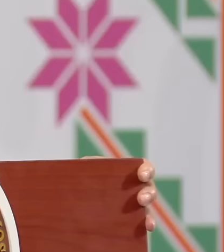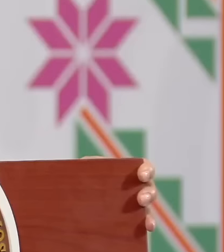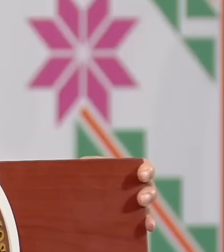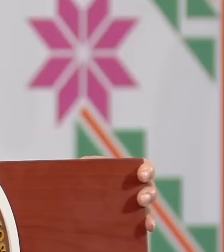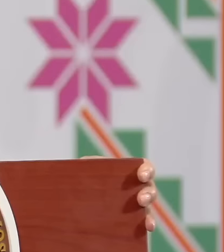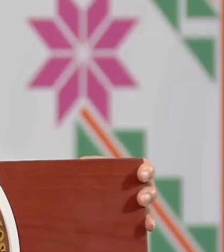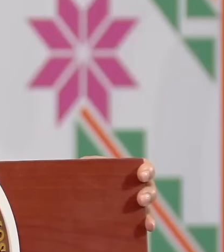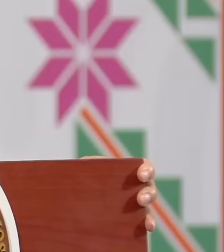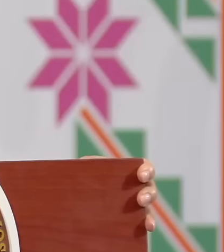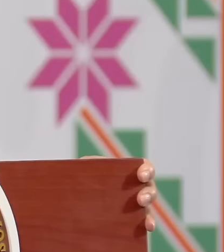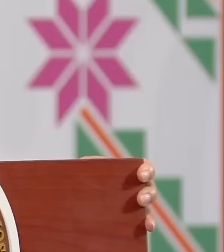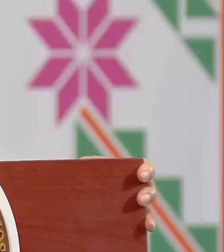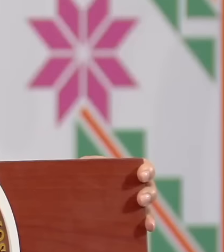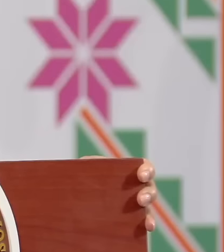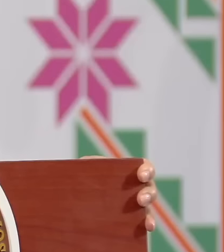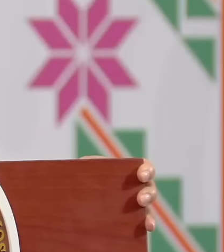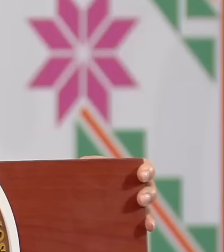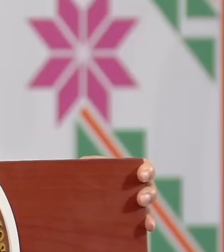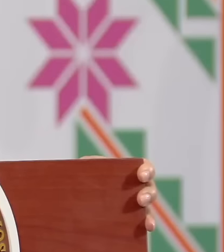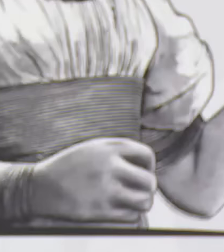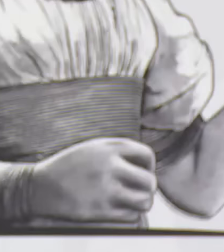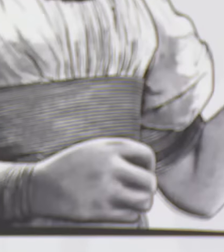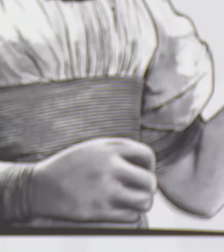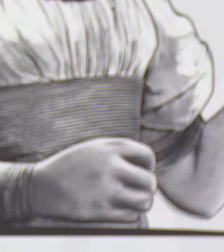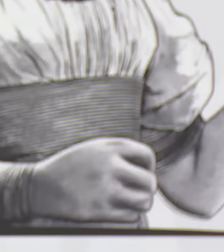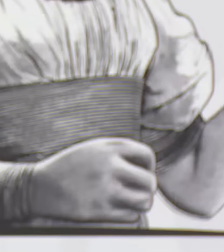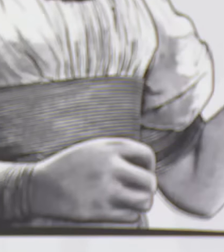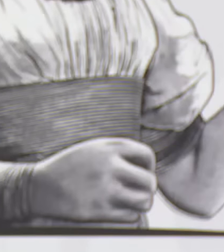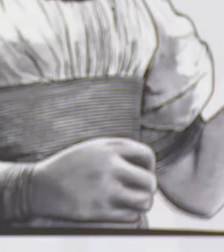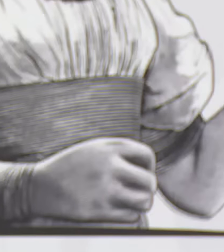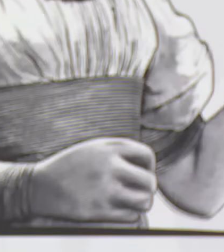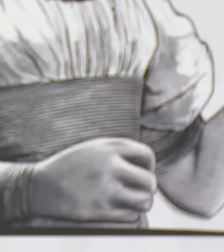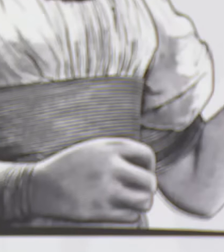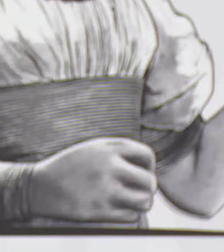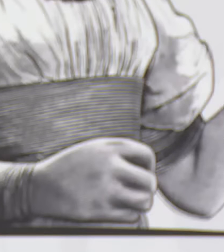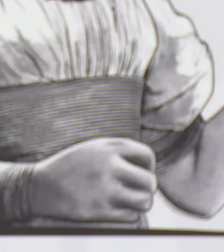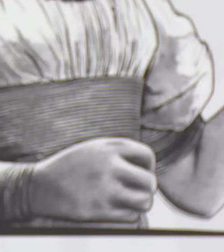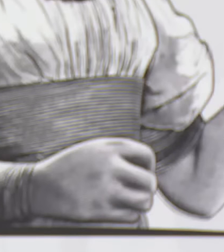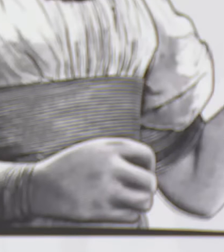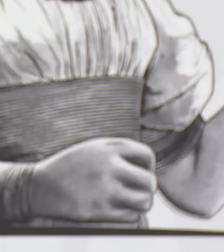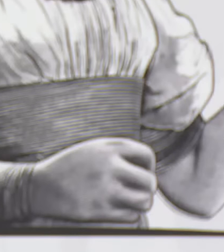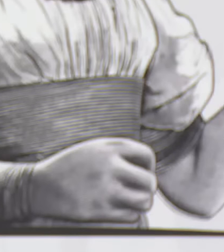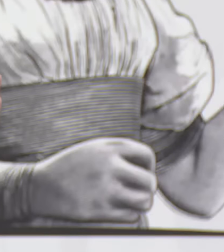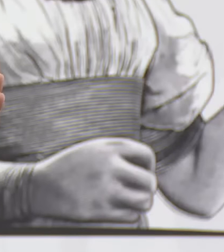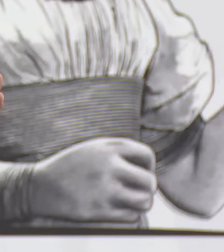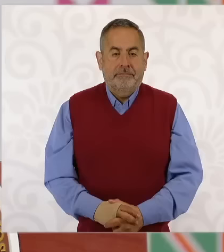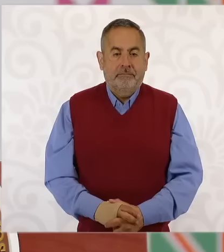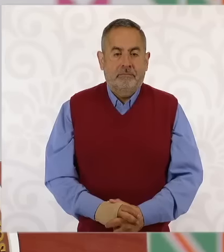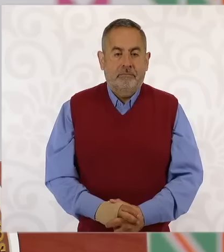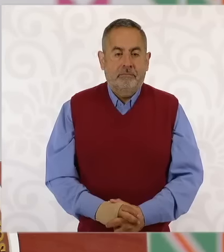más para que sepan, en Tianguistengo gobierna una persona postulada por Morena. para que no tiene